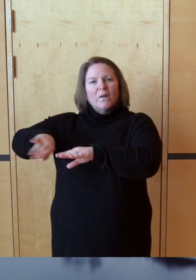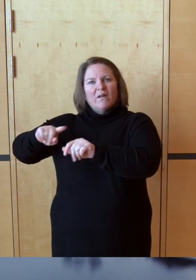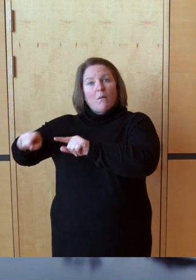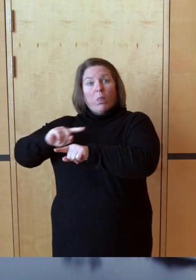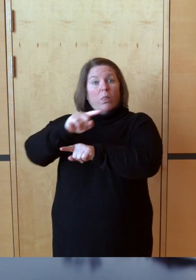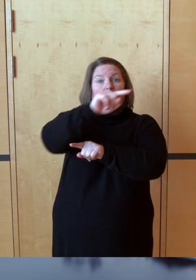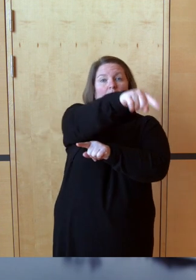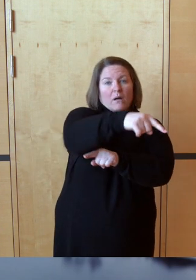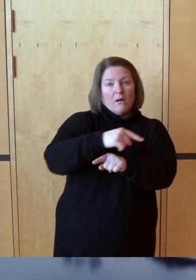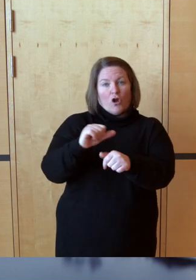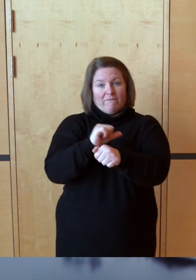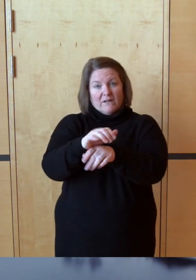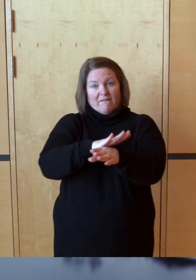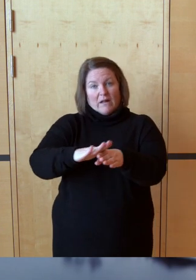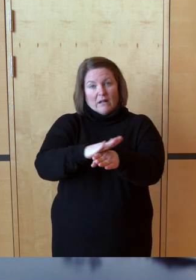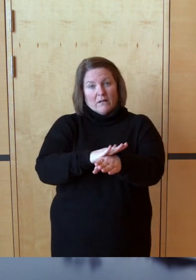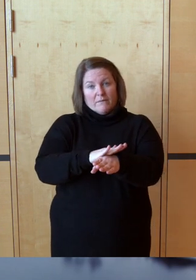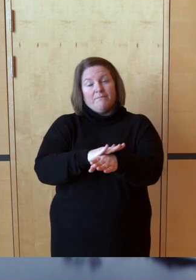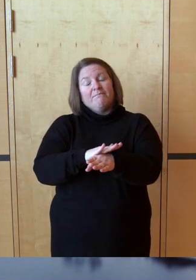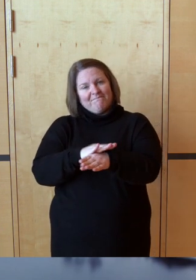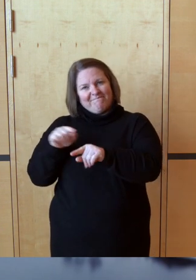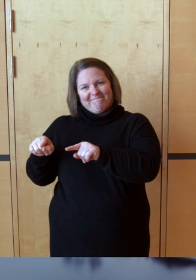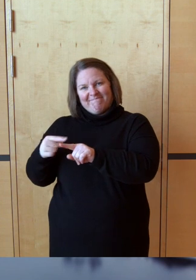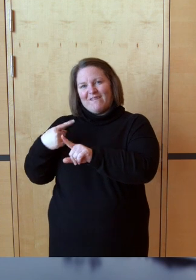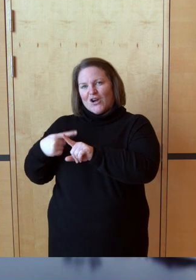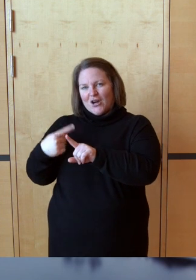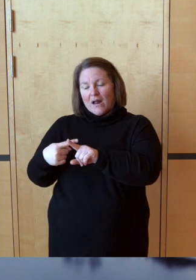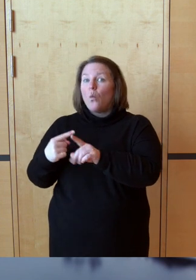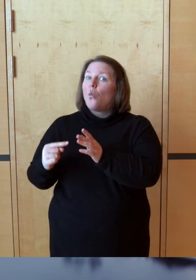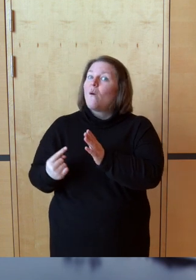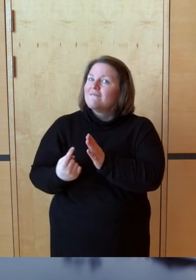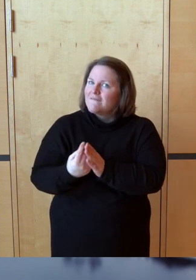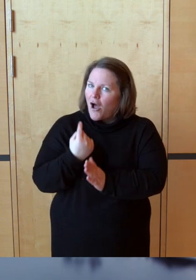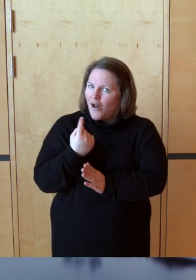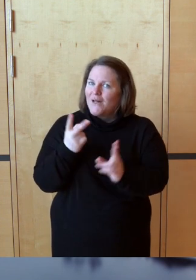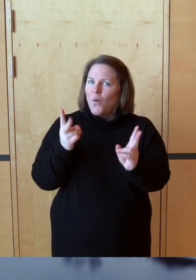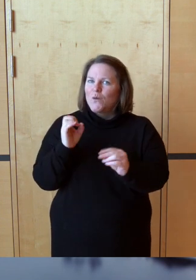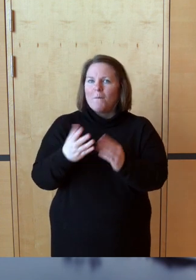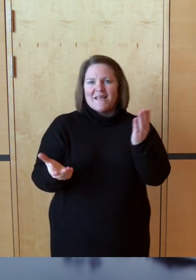Vilket är en stor fördel Vilket dessutom är väldigt ovanligt om man tittar på andra städer och deras